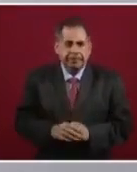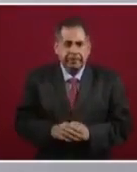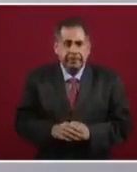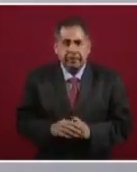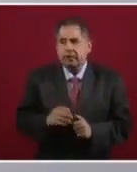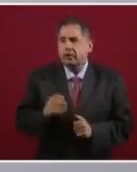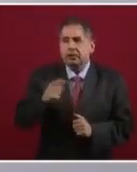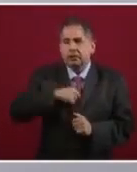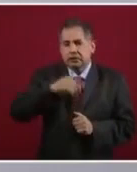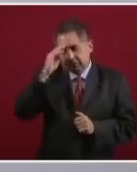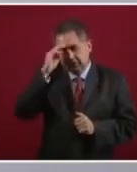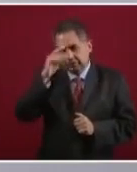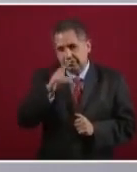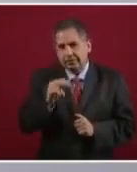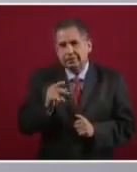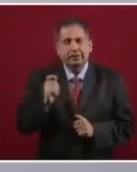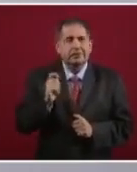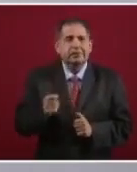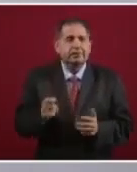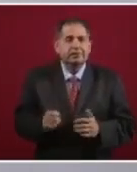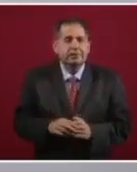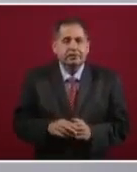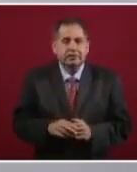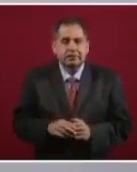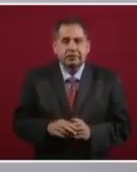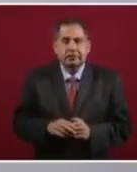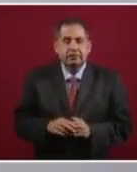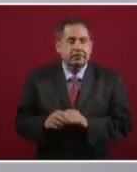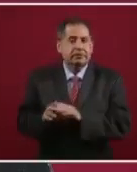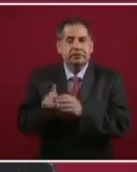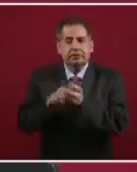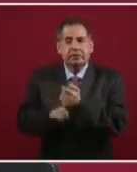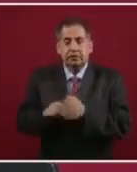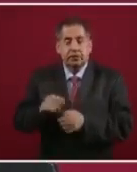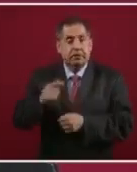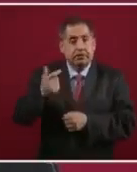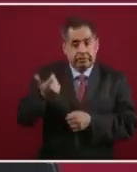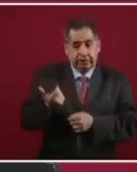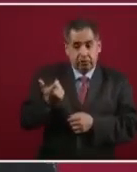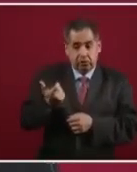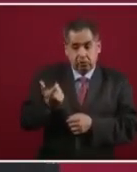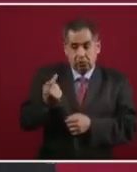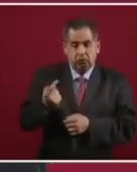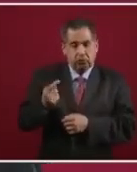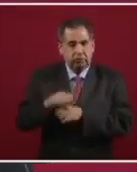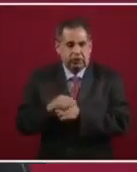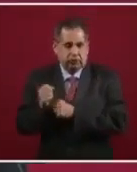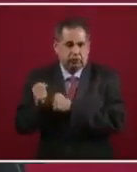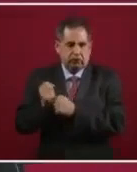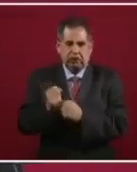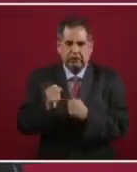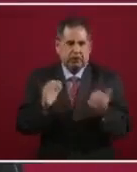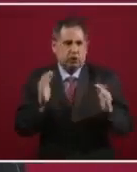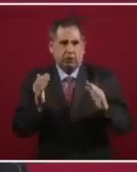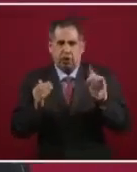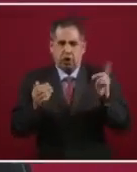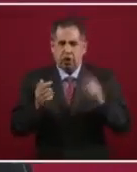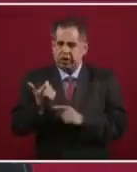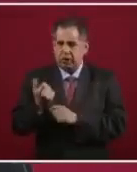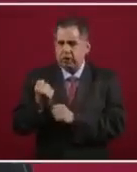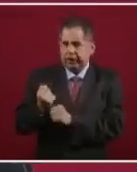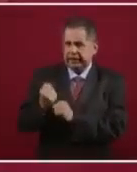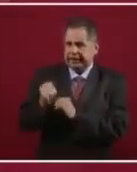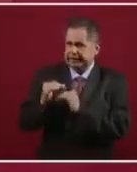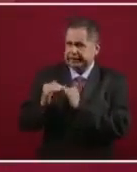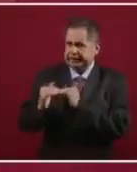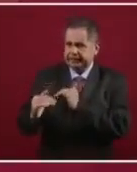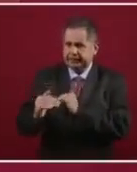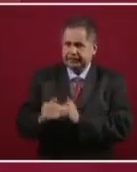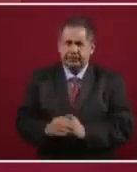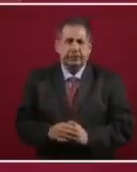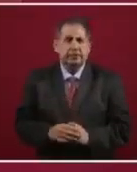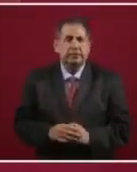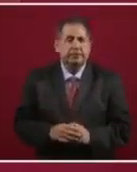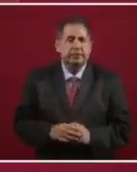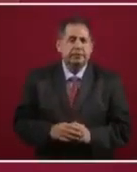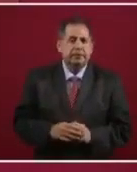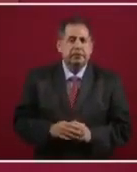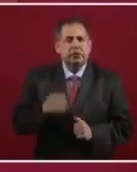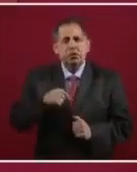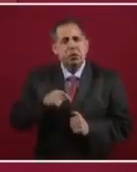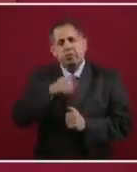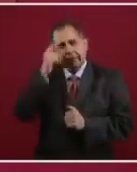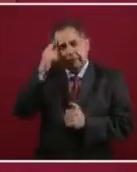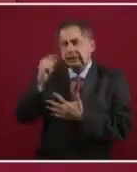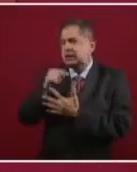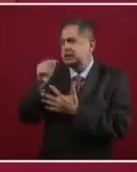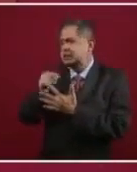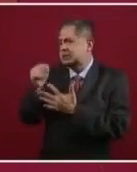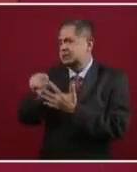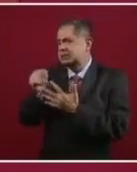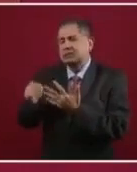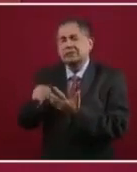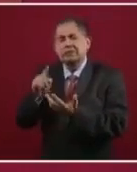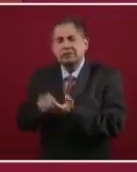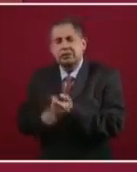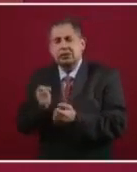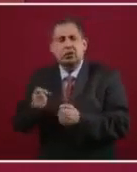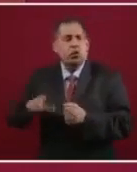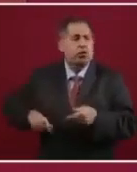no toman en cuenta que el peso se ha fortalecido y no toman en cuenta que hay gobernabilidad.